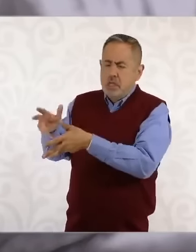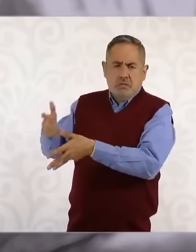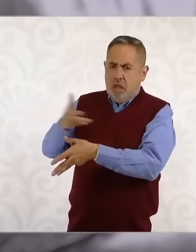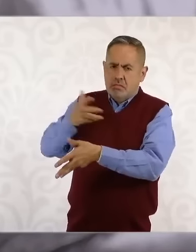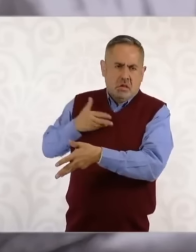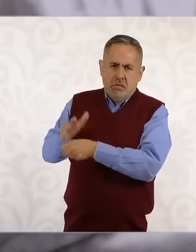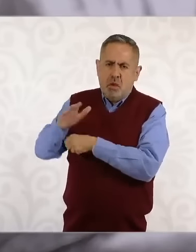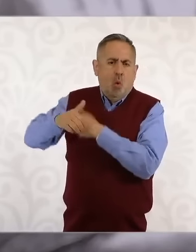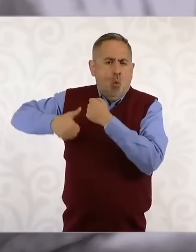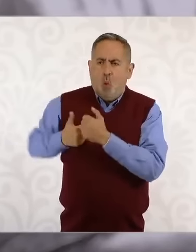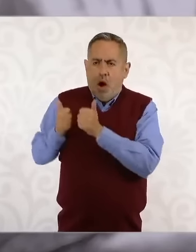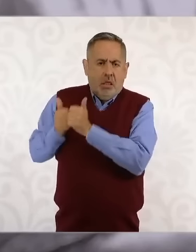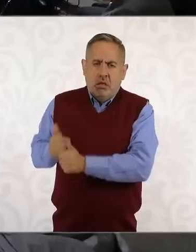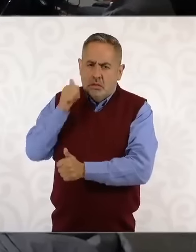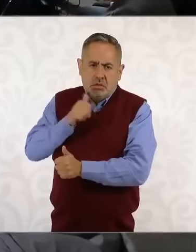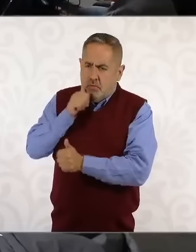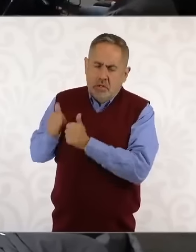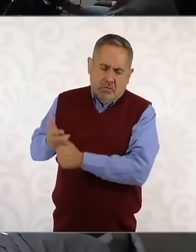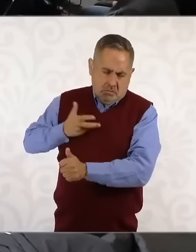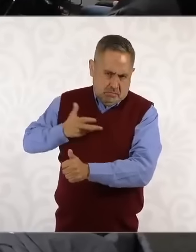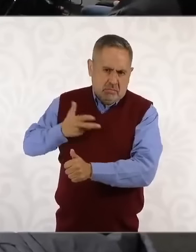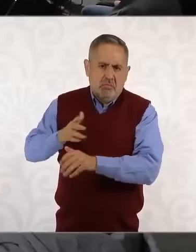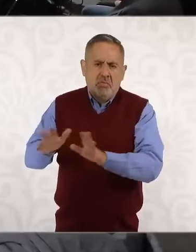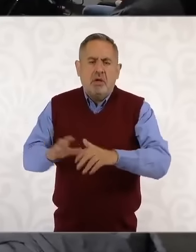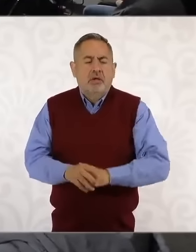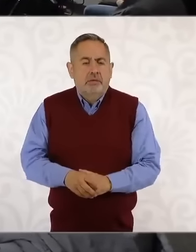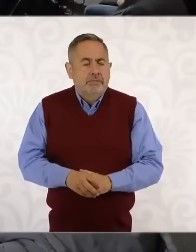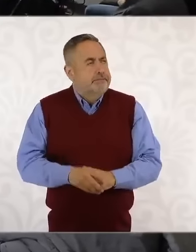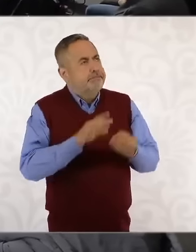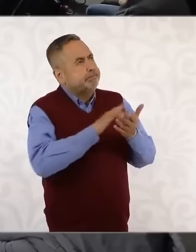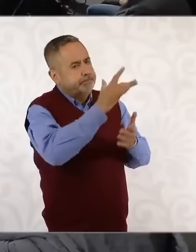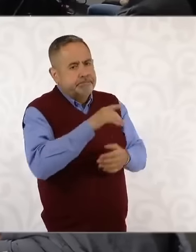infraestructura eléctrica del país. Muchas gracias. También preguntarle de qué manera